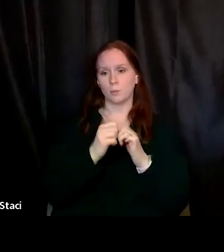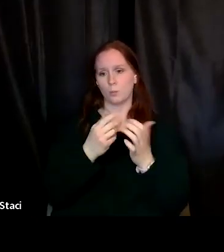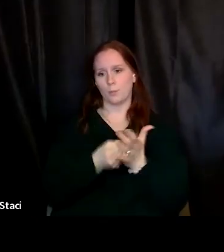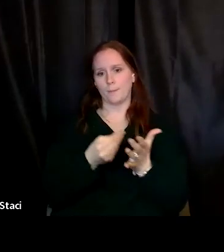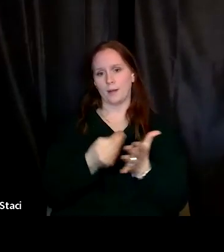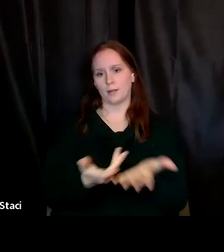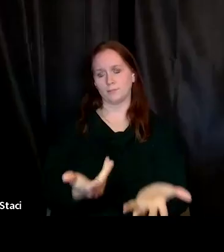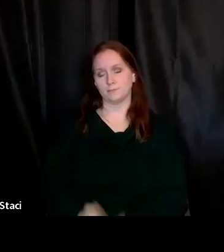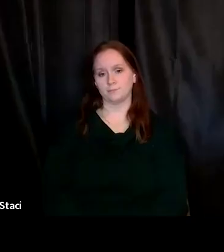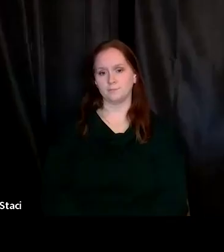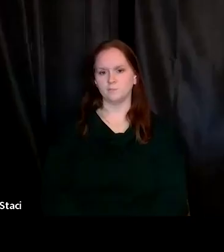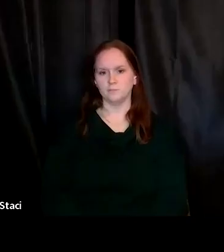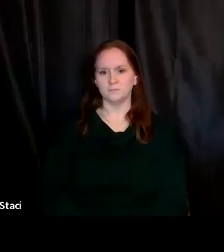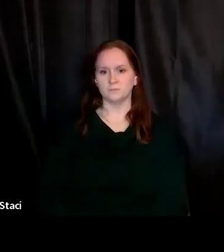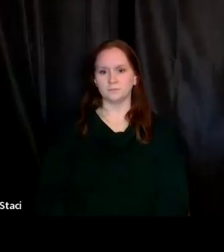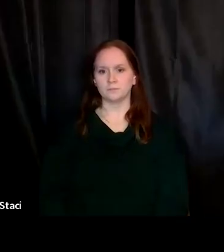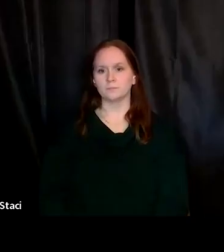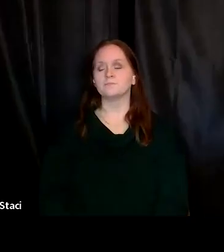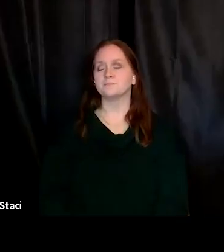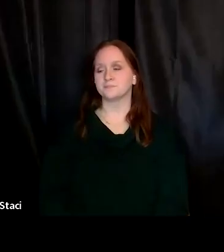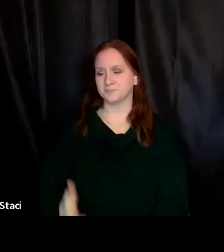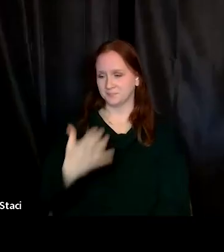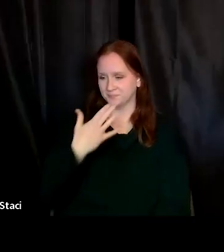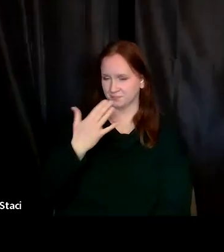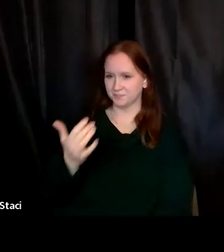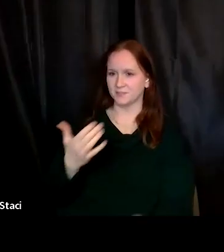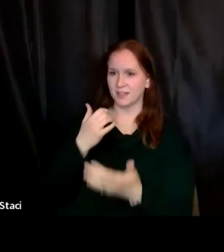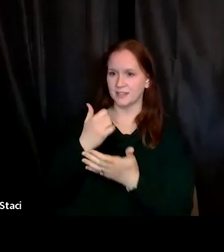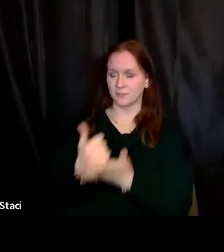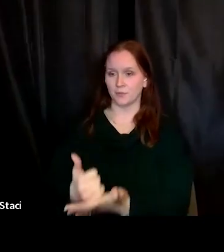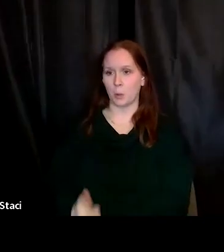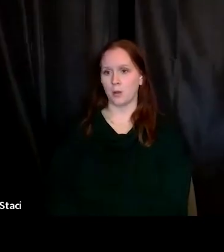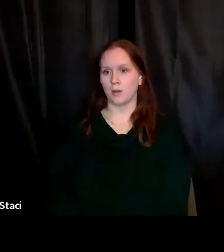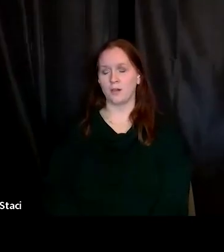para que nuestro cliente tenga éxito junto con nosotros.